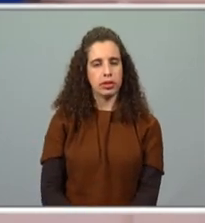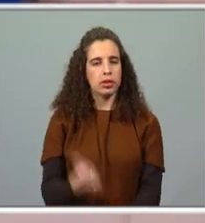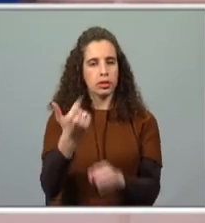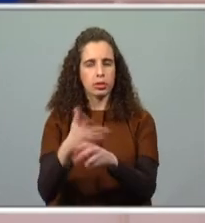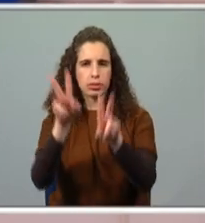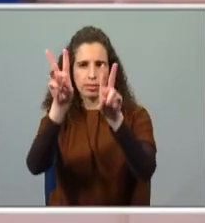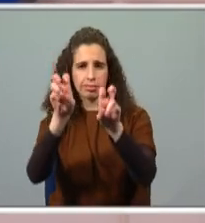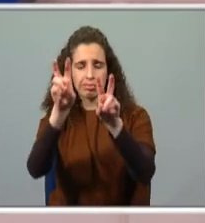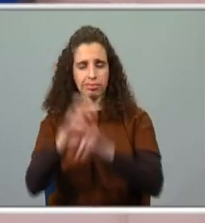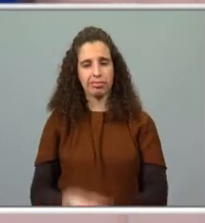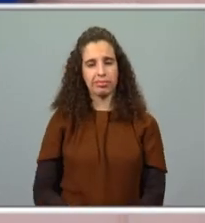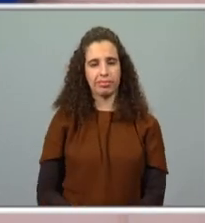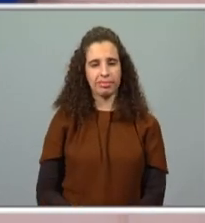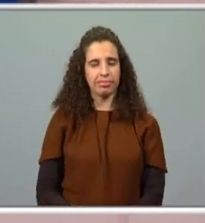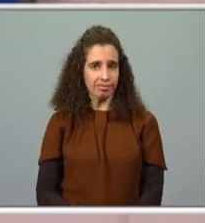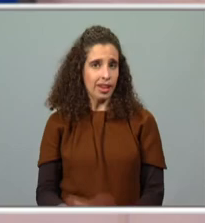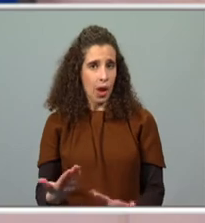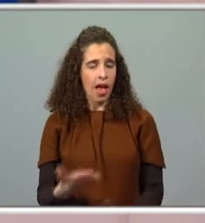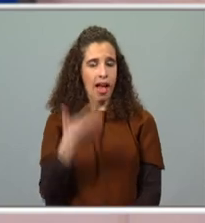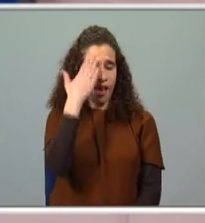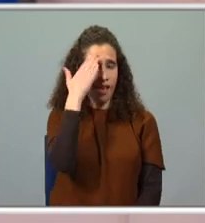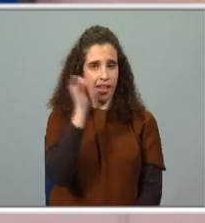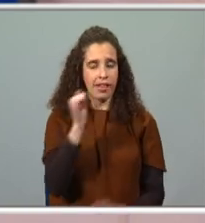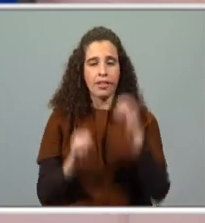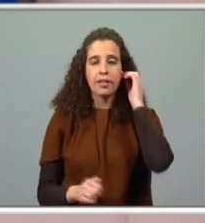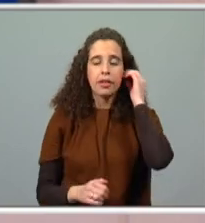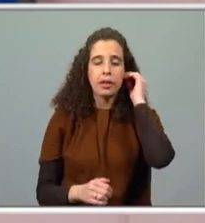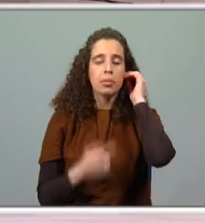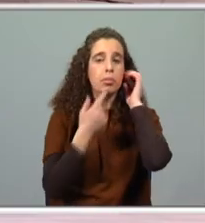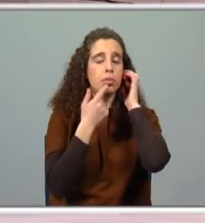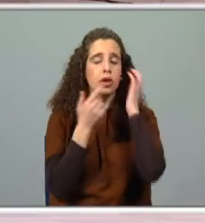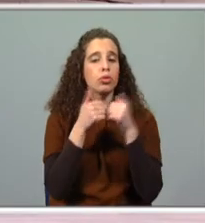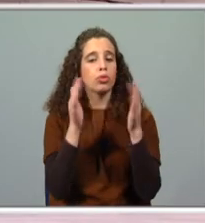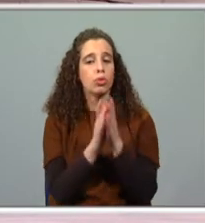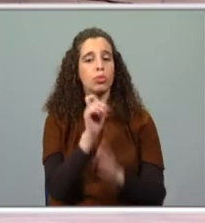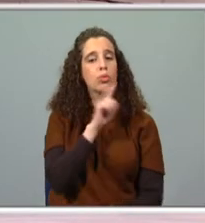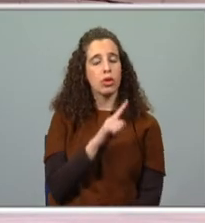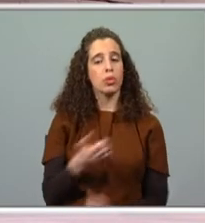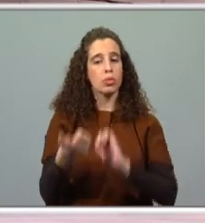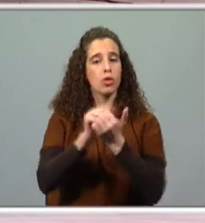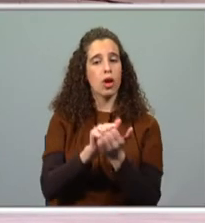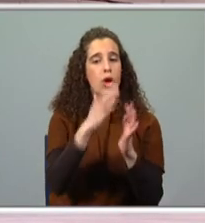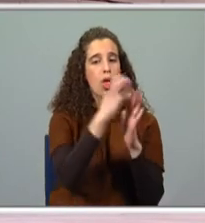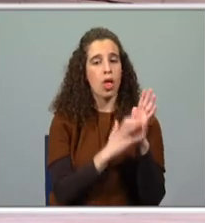tema sim não é parece Já percebemos Tudo podemos passar ao texto não literário ao 主題是的，似乎我們已經了解了一切我們可以繼續討論非文學文本